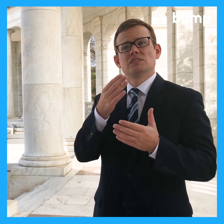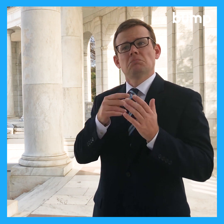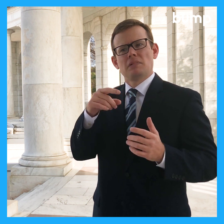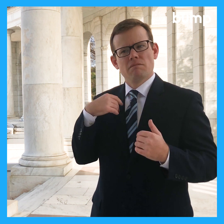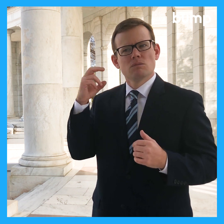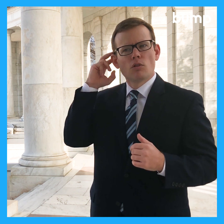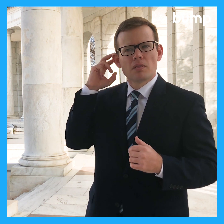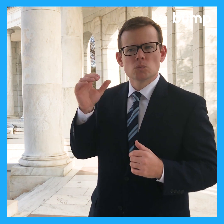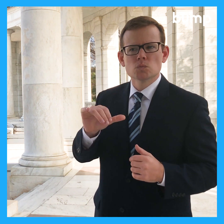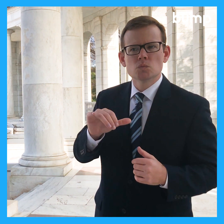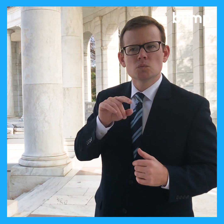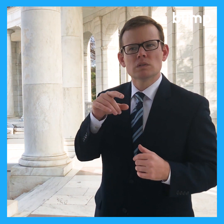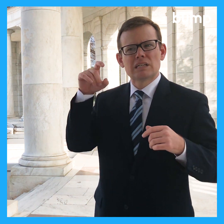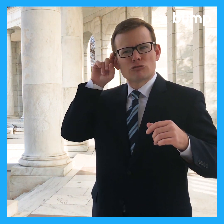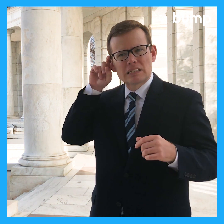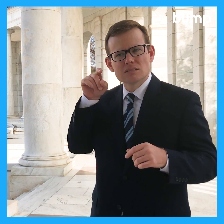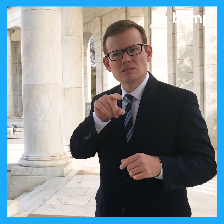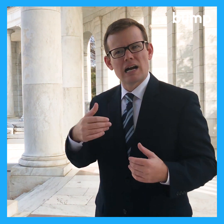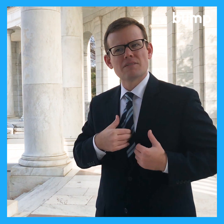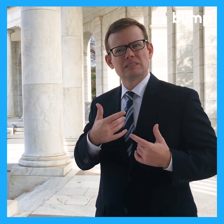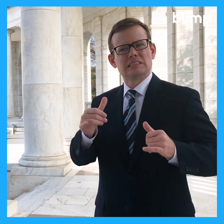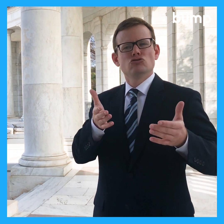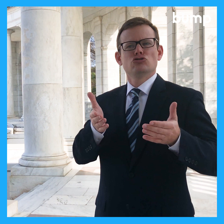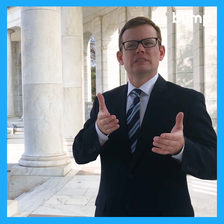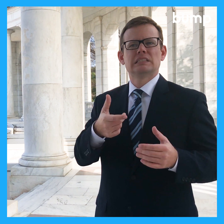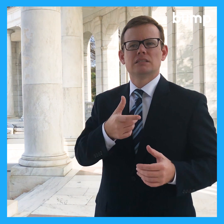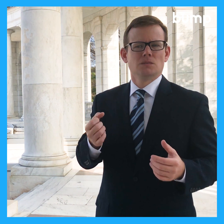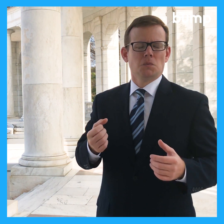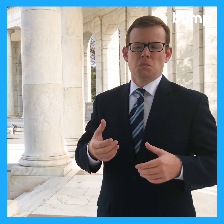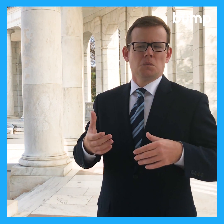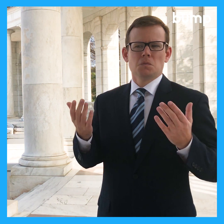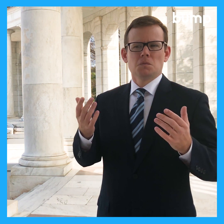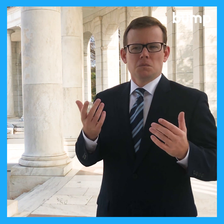De hecho, algunos incluso tienen implantes cocleares o aparatos auditivos, y siguen sirviendo. Así que no debería ser un problema.